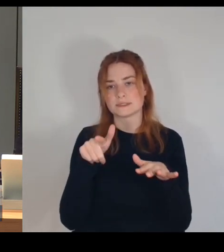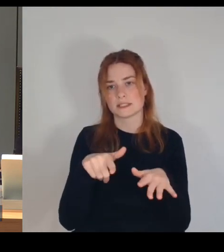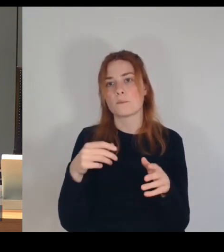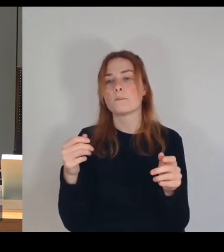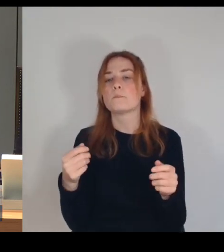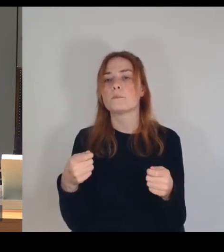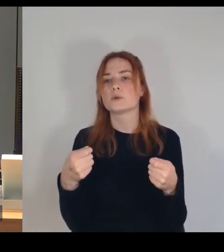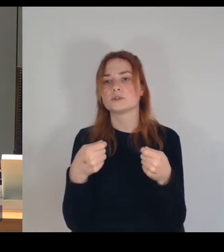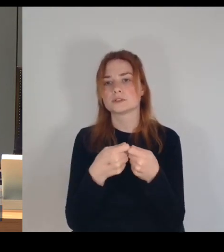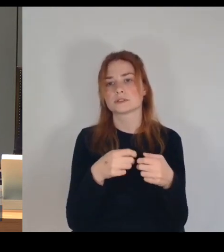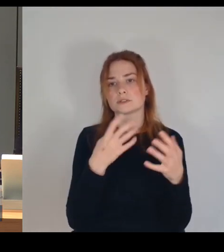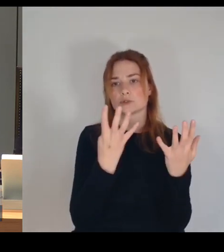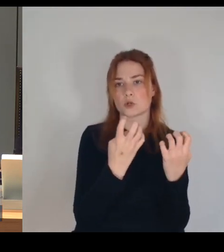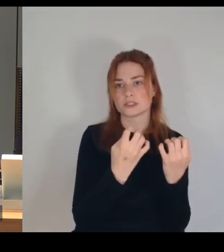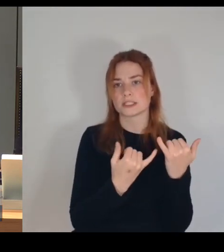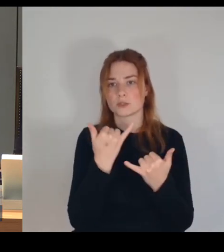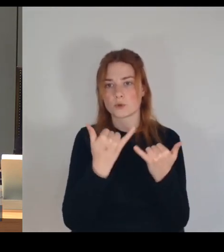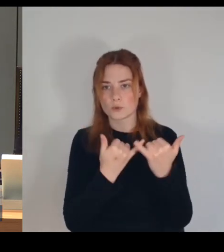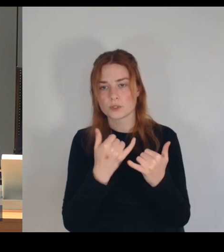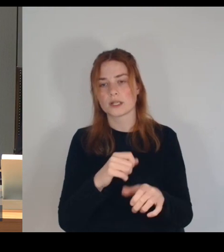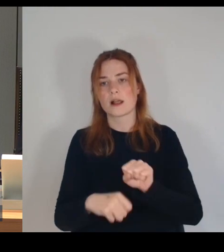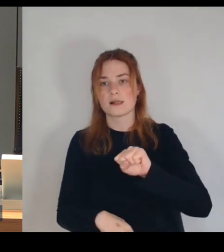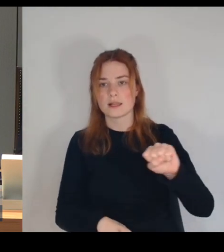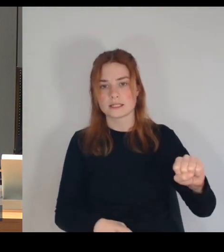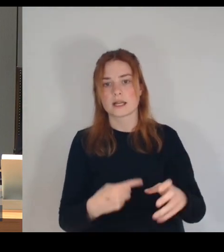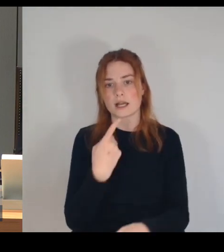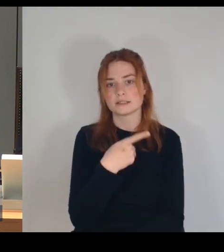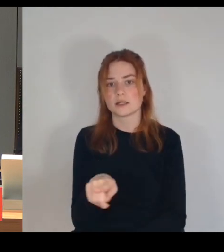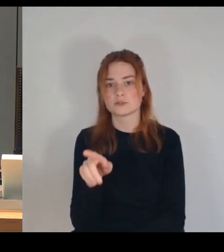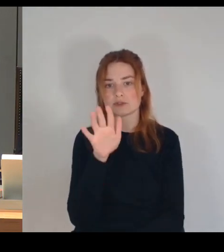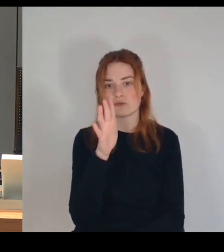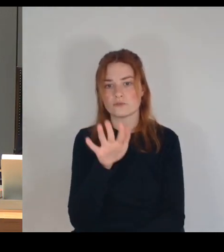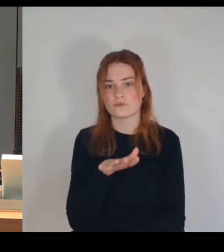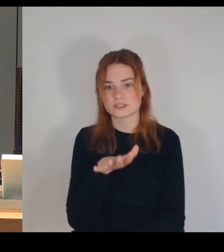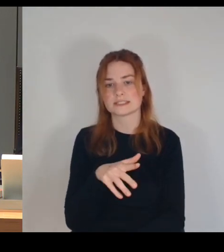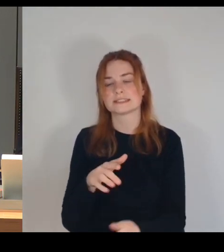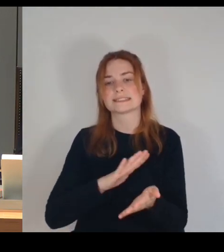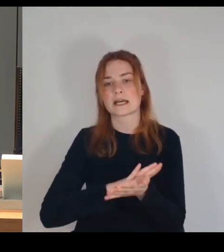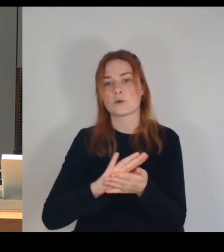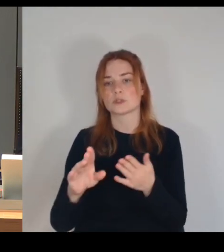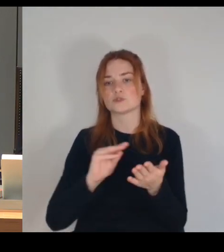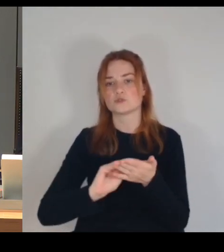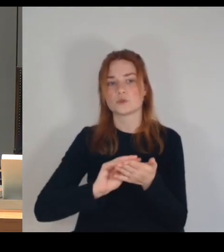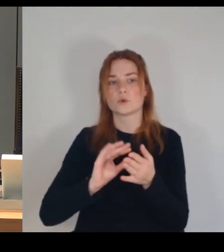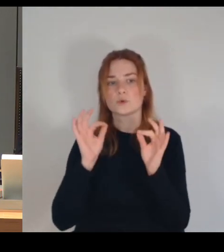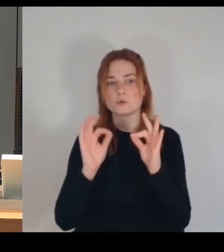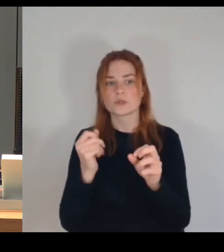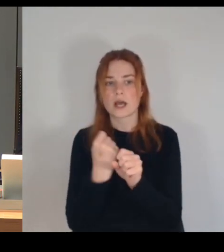Arbeitsbedingungen, Schulreinigung kommunalisieren. In der Beratung beginnt die Fraktion Der Linke und der